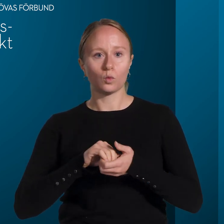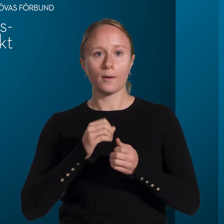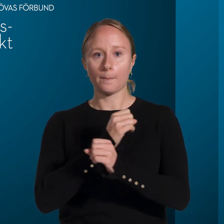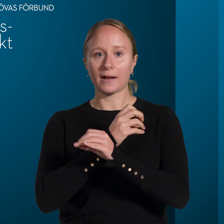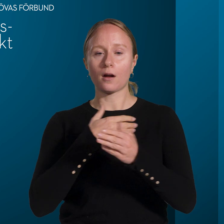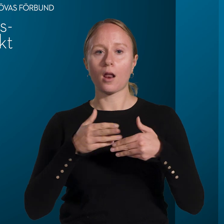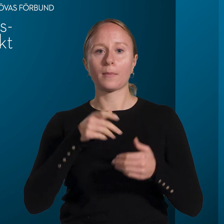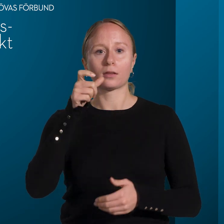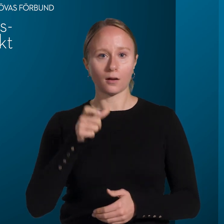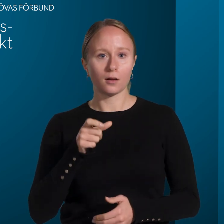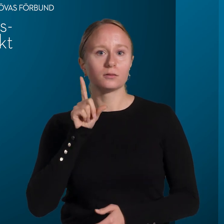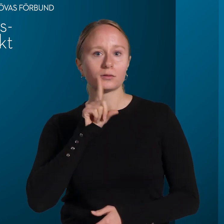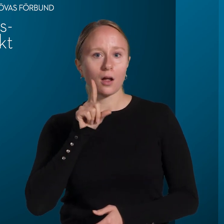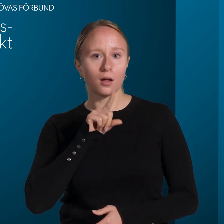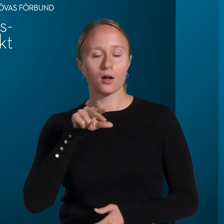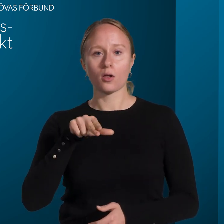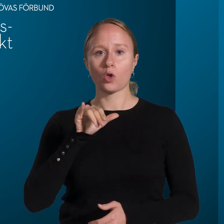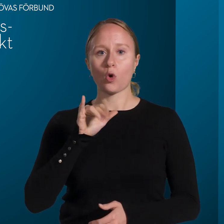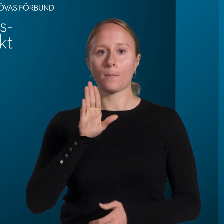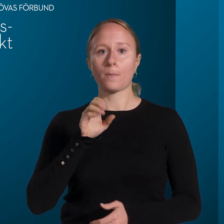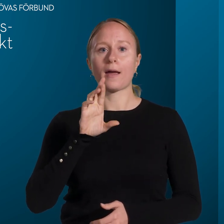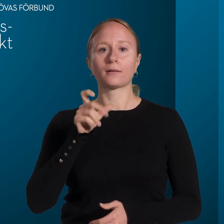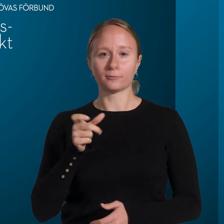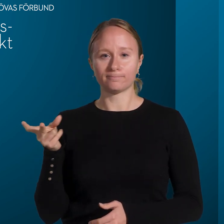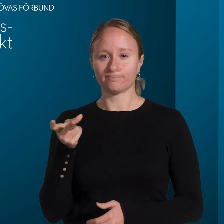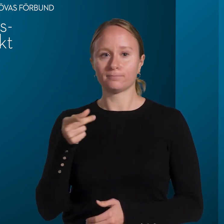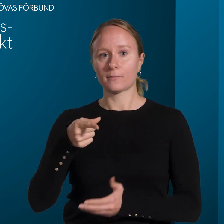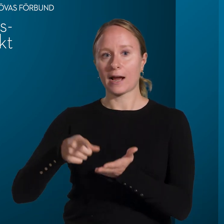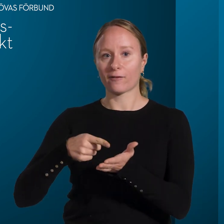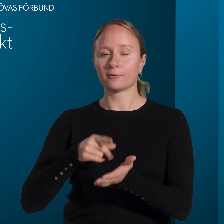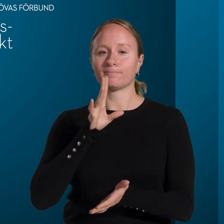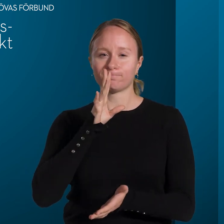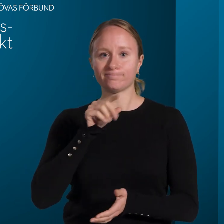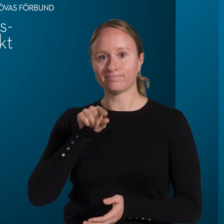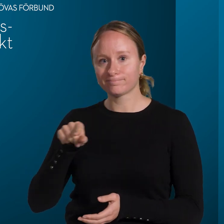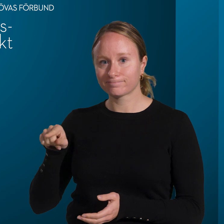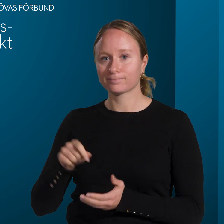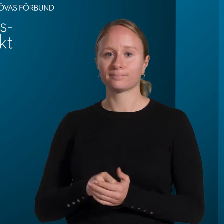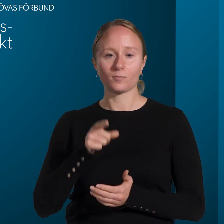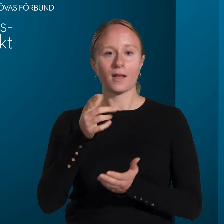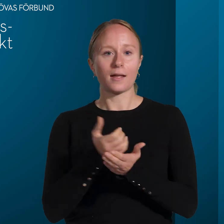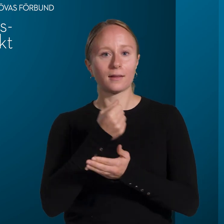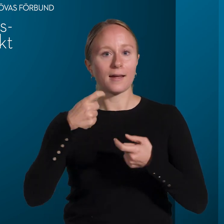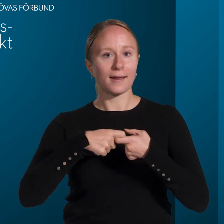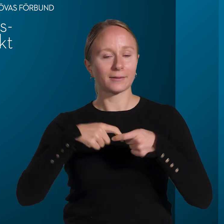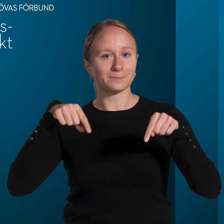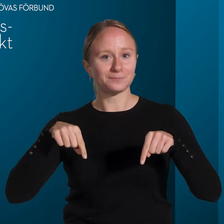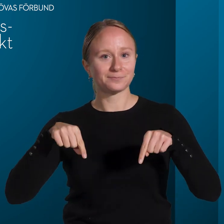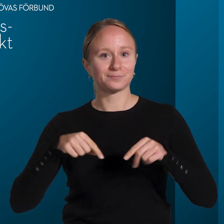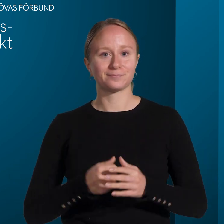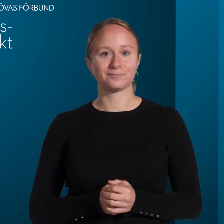och mediearbetare Jari Nyberg Nyberg i en intervju som du kan se via länken intill.